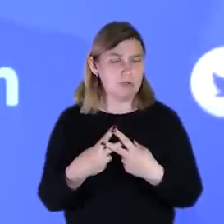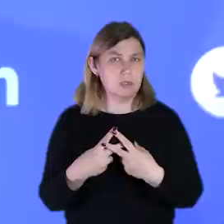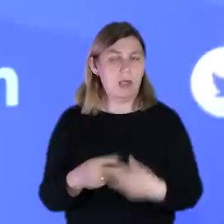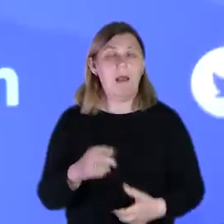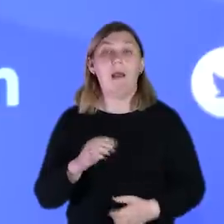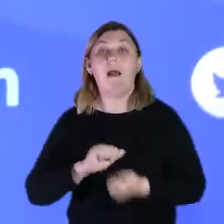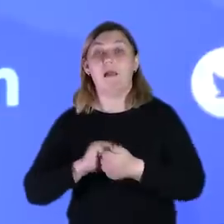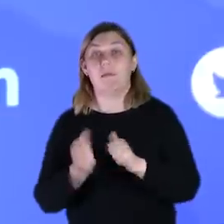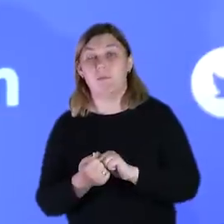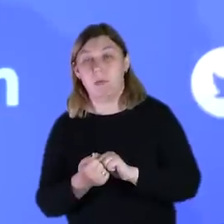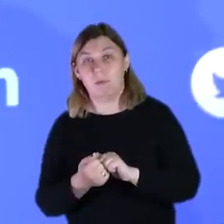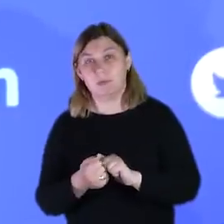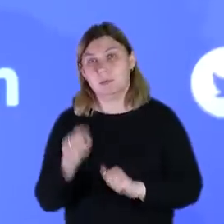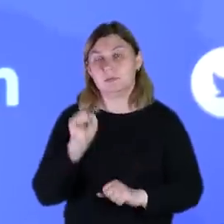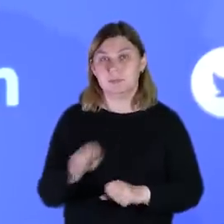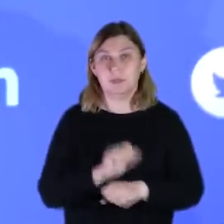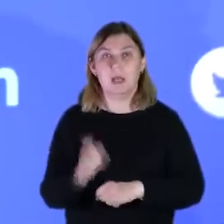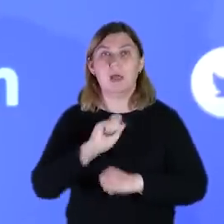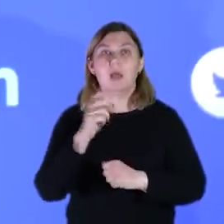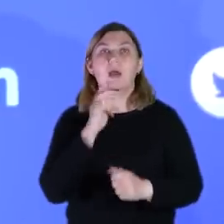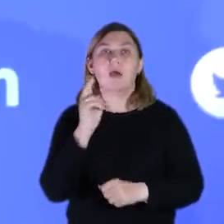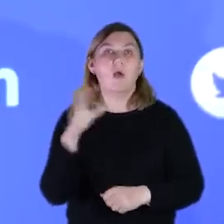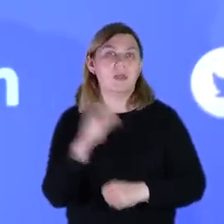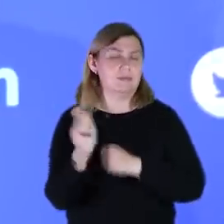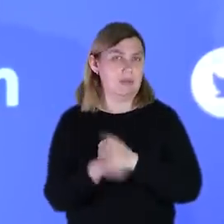lub, odwołując się tutaj do realiów Kodeksu Karnego Drugiej Rzeczpospolitej,